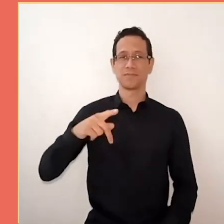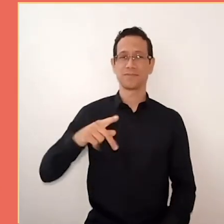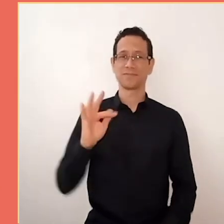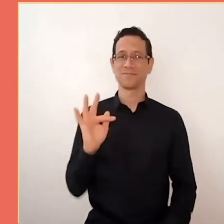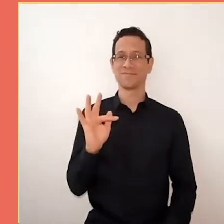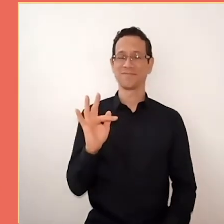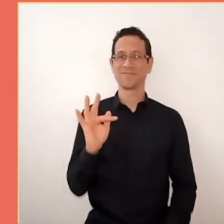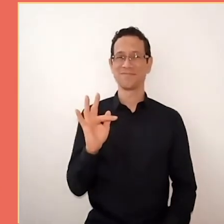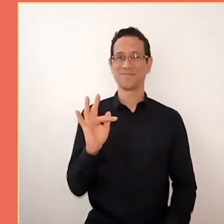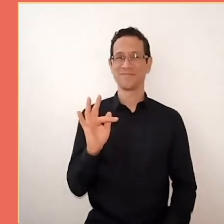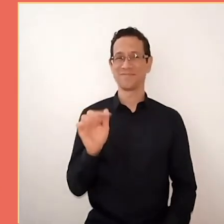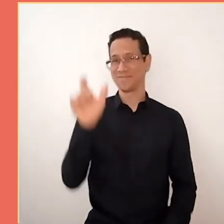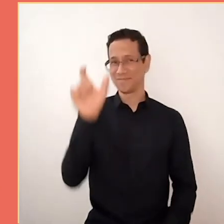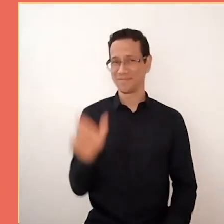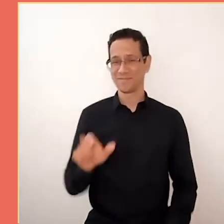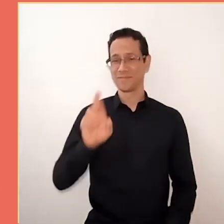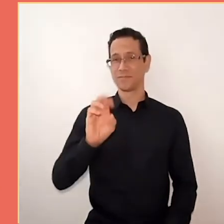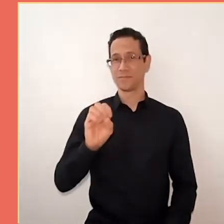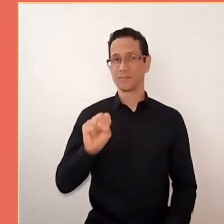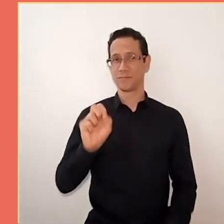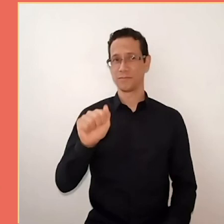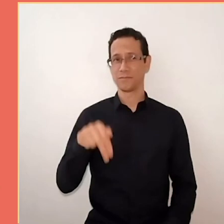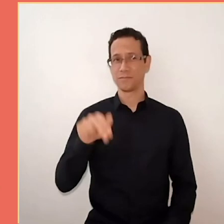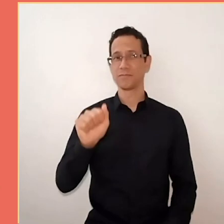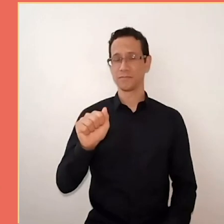na pessoa da Rosana Catelli, que é coordenadora de programação,